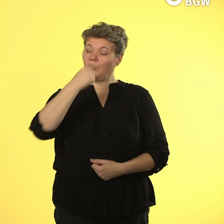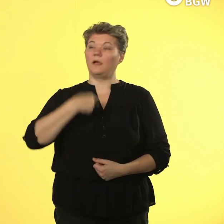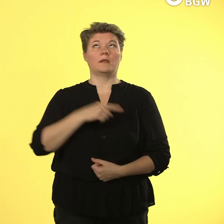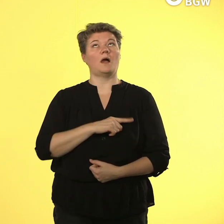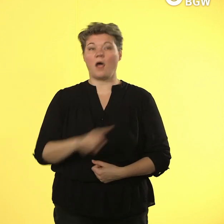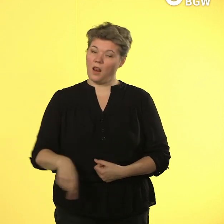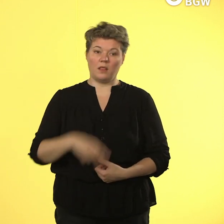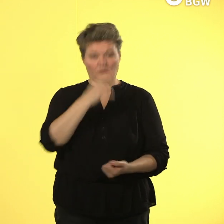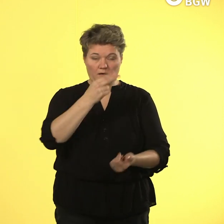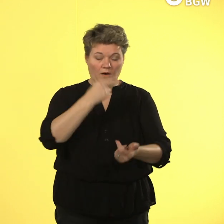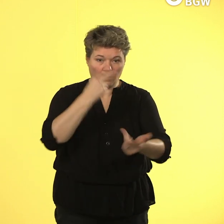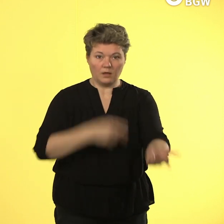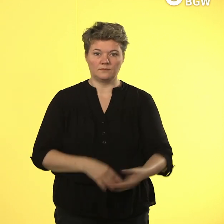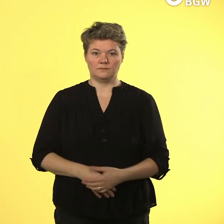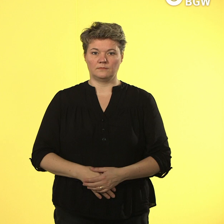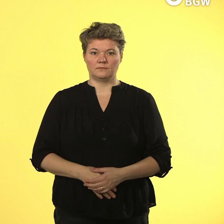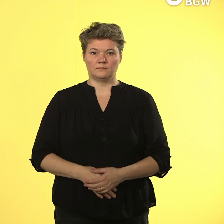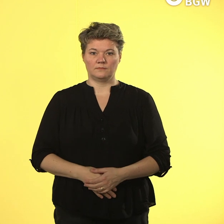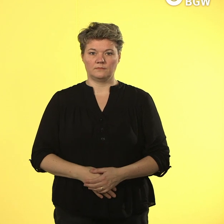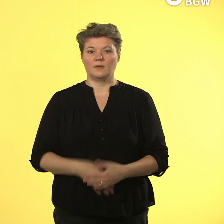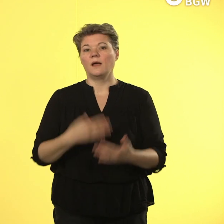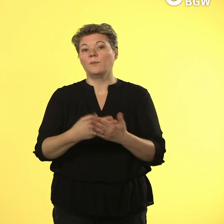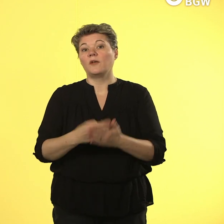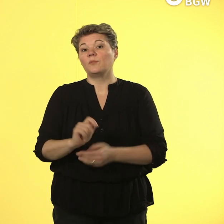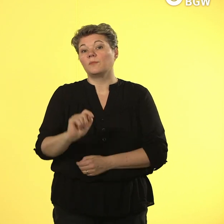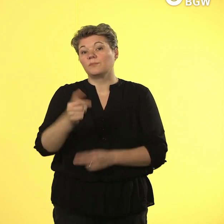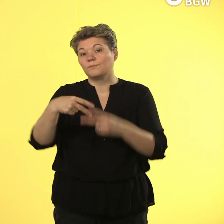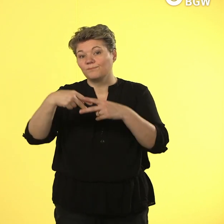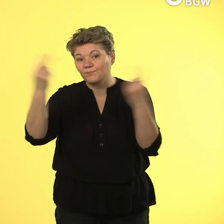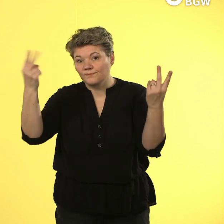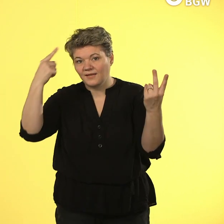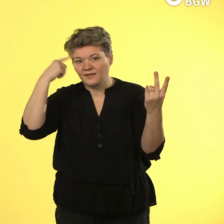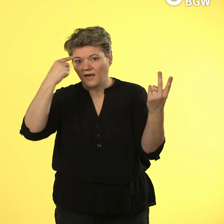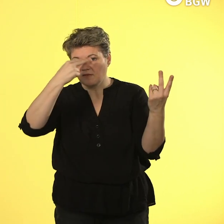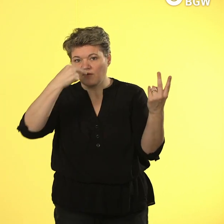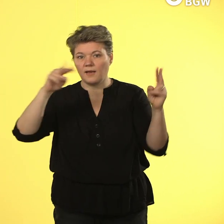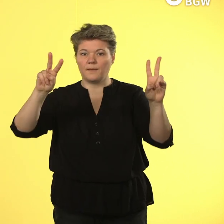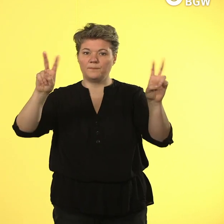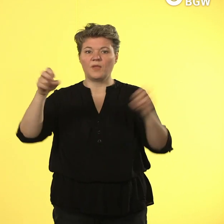Einer der bekanntesten Denkfehler ist der Bestätigungsirrtum. D. h., ich bin bei dieser Fraktion, die finden,